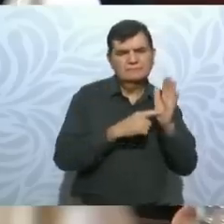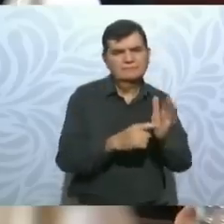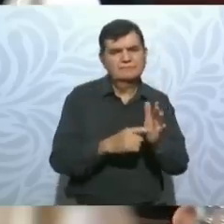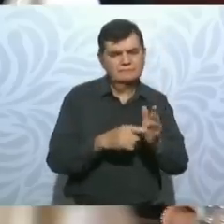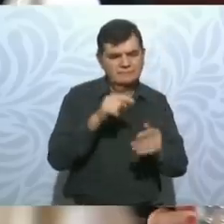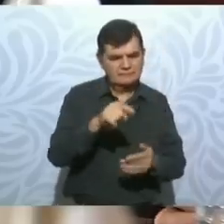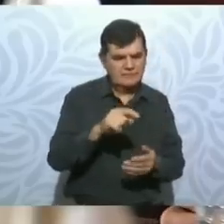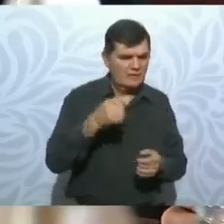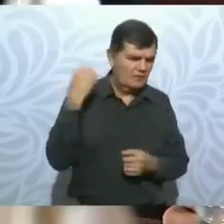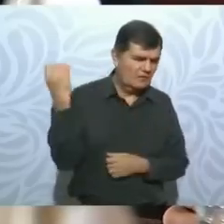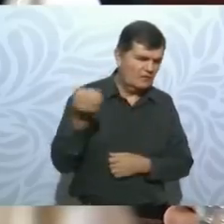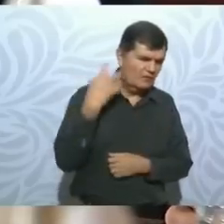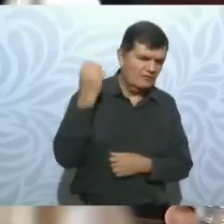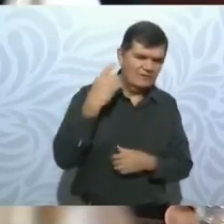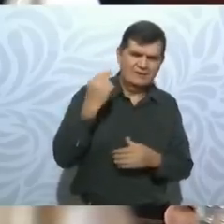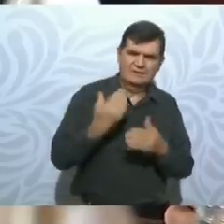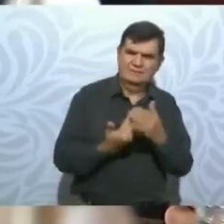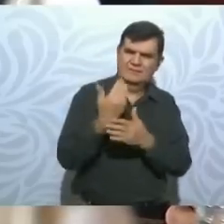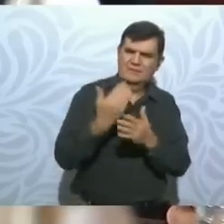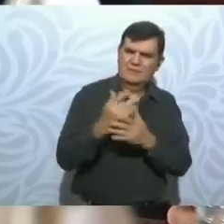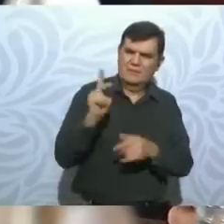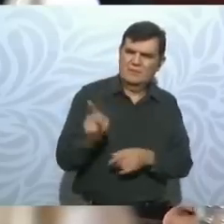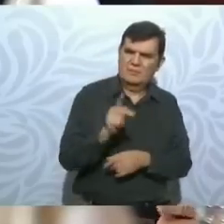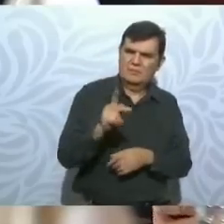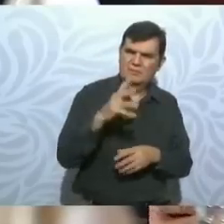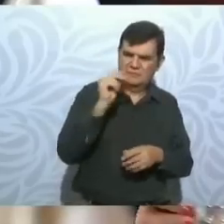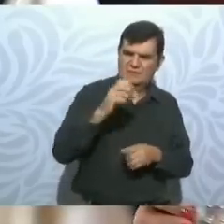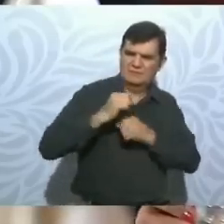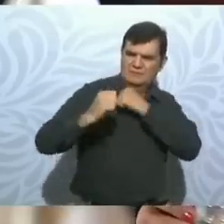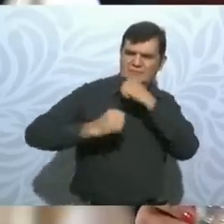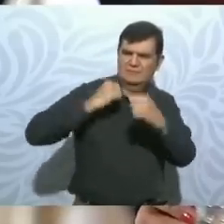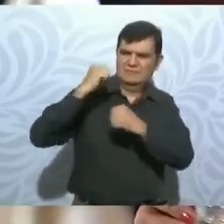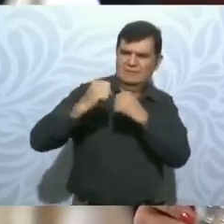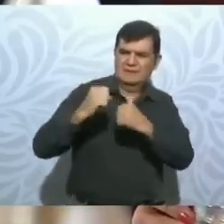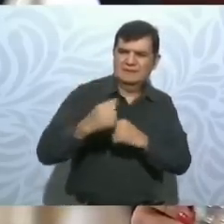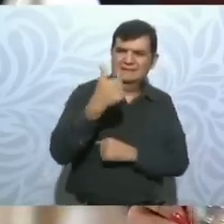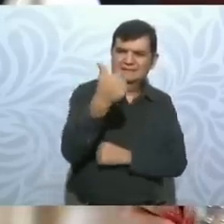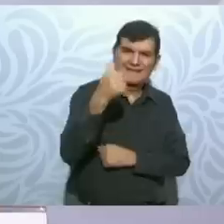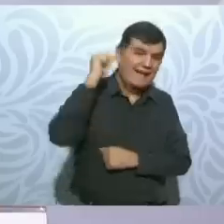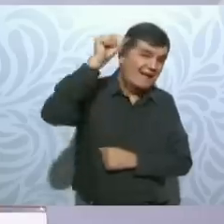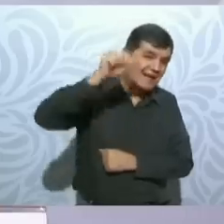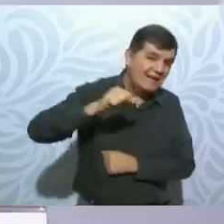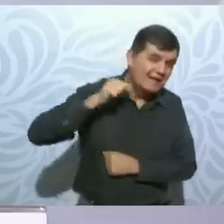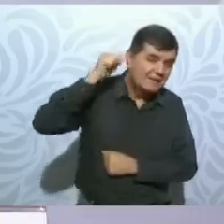conferencia de la mañanera del pueblo con el canelo de que el 6 de abril hagamos la